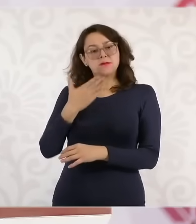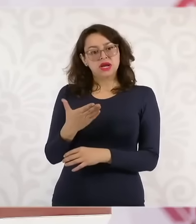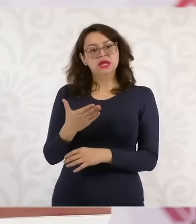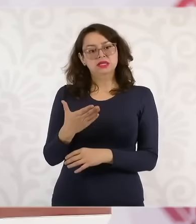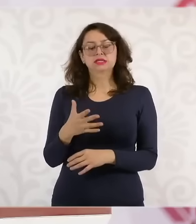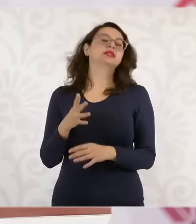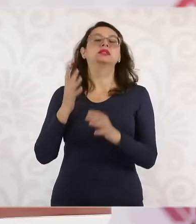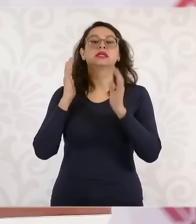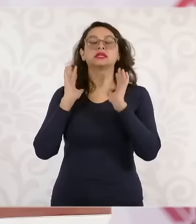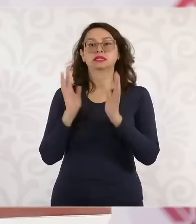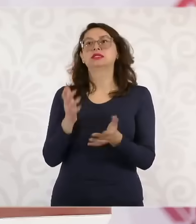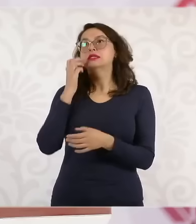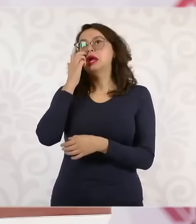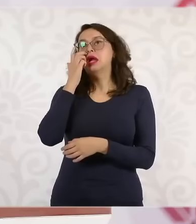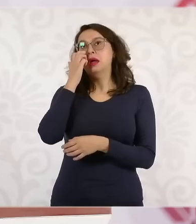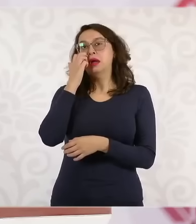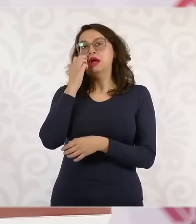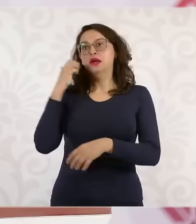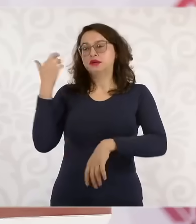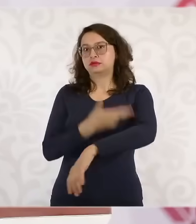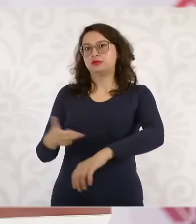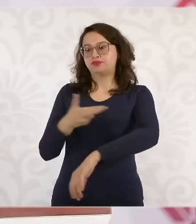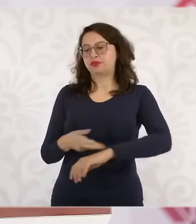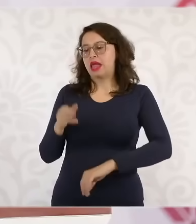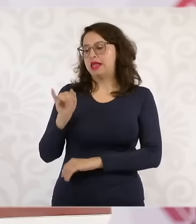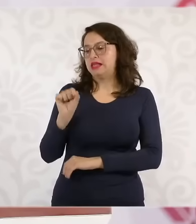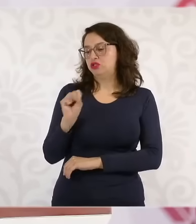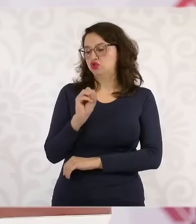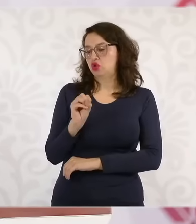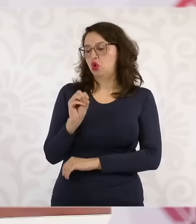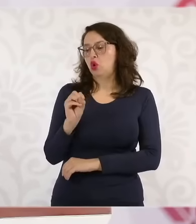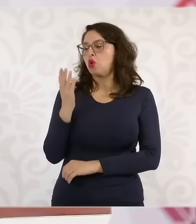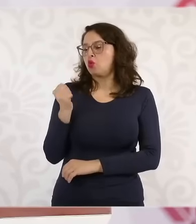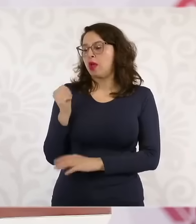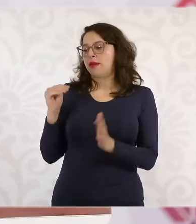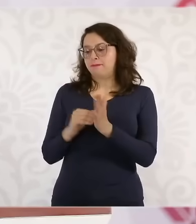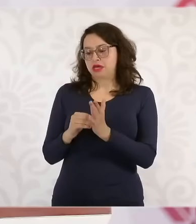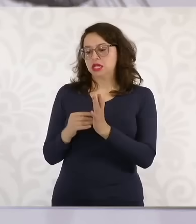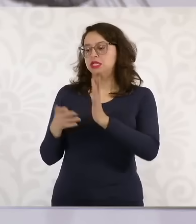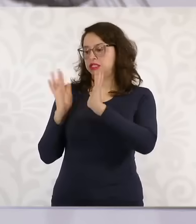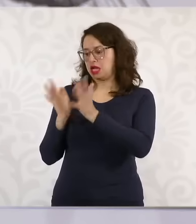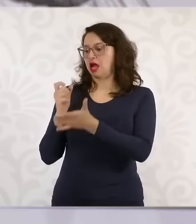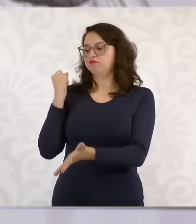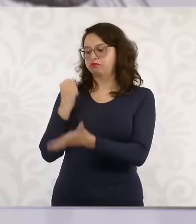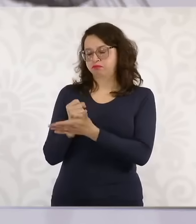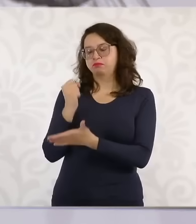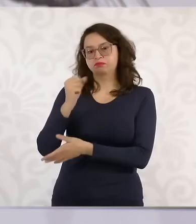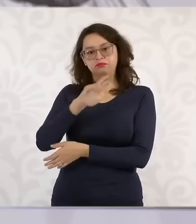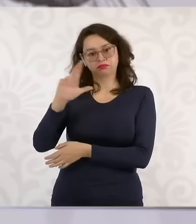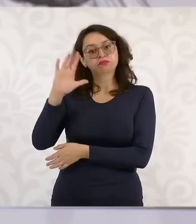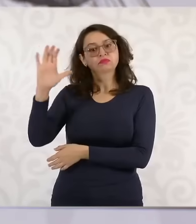reconocimiento este sobre la ISO 9000. Entonces, eh quiere decir que nuestros eh procedimientos,